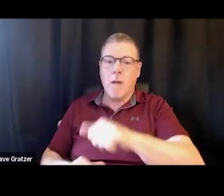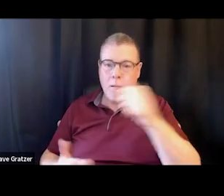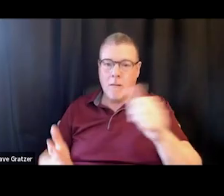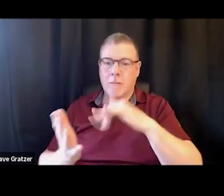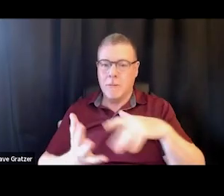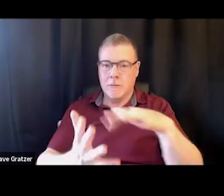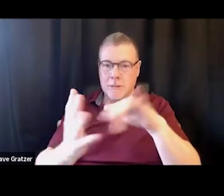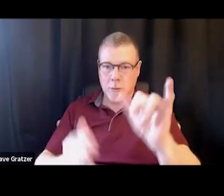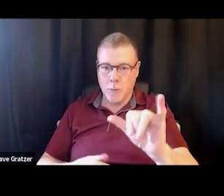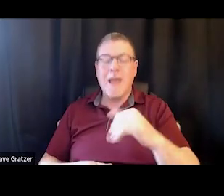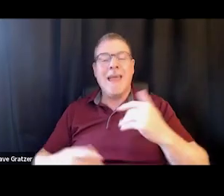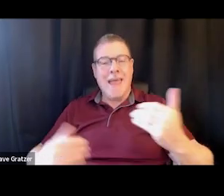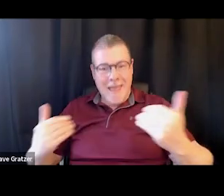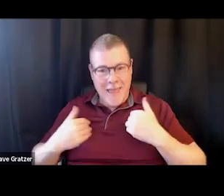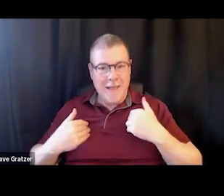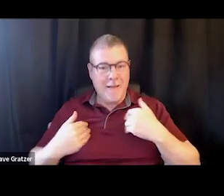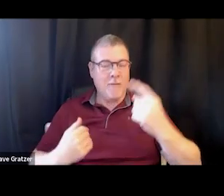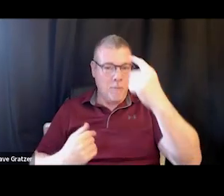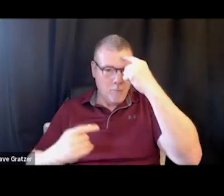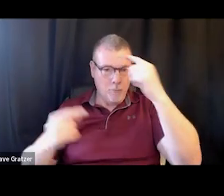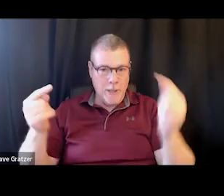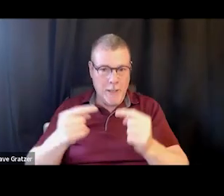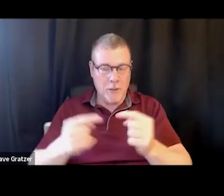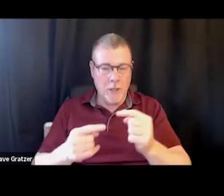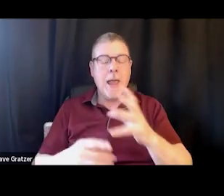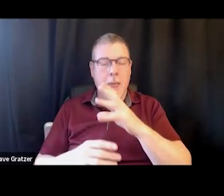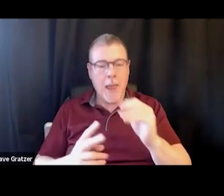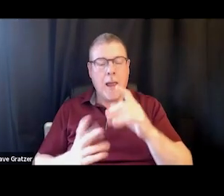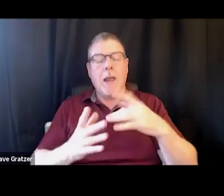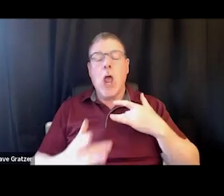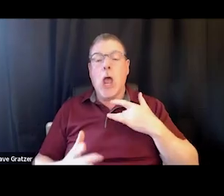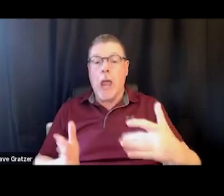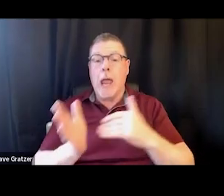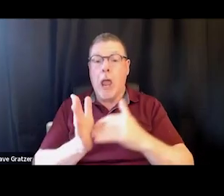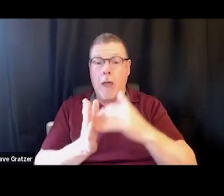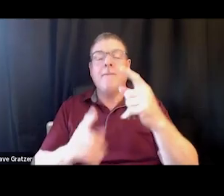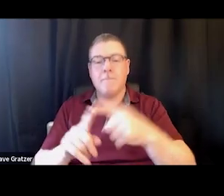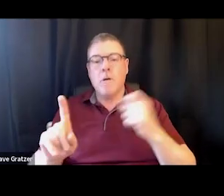ha tenido una lesión cerebral. Muchas veces, está relacionada con la violencia de pareja íntima.